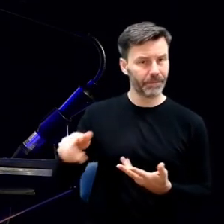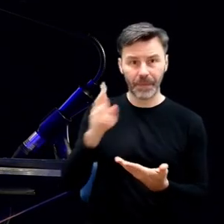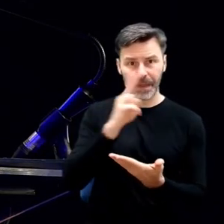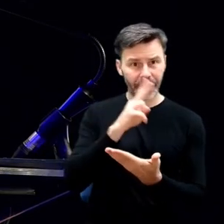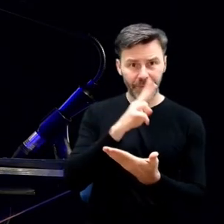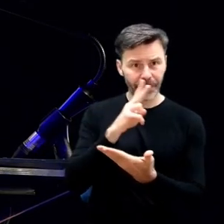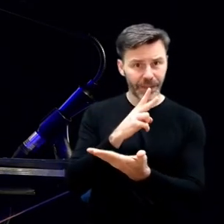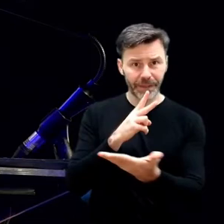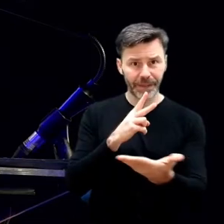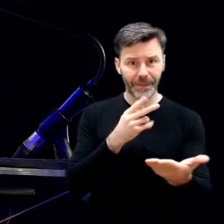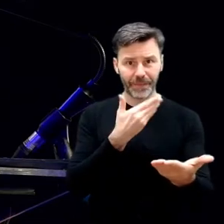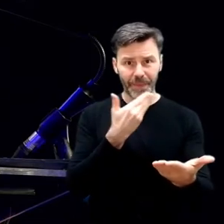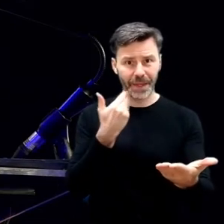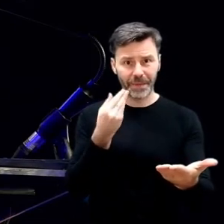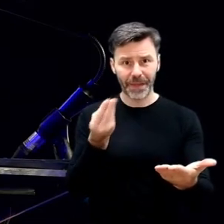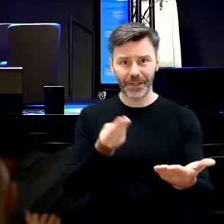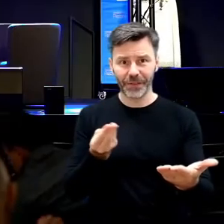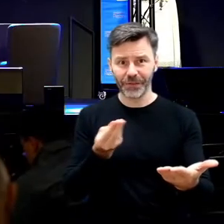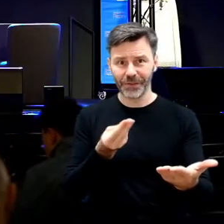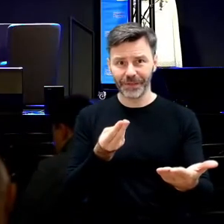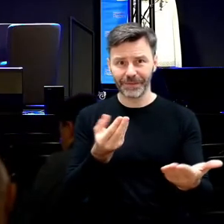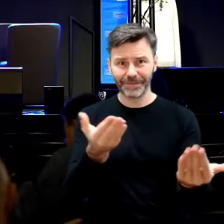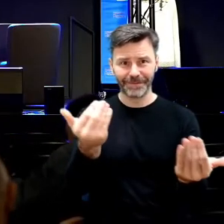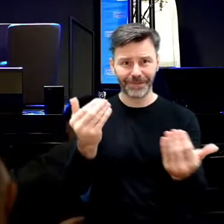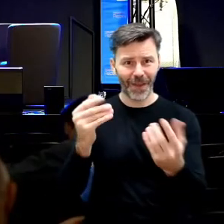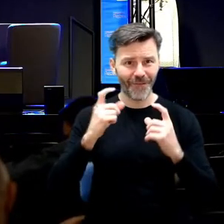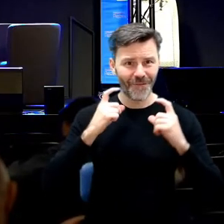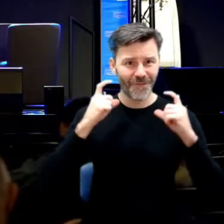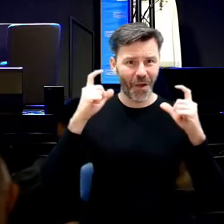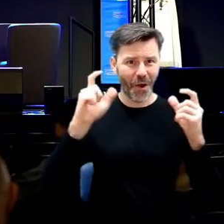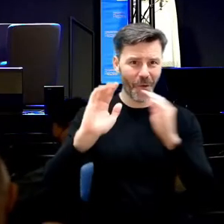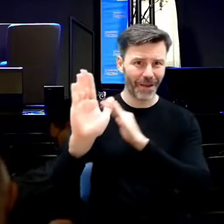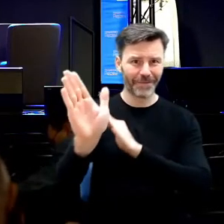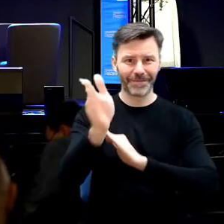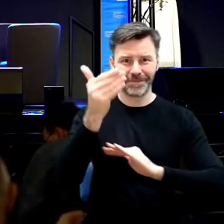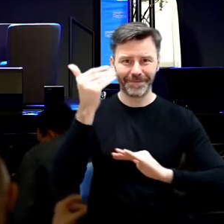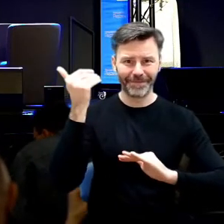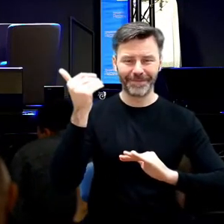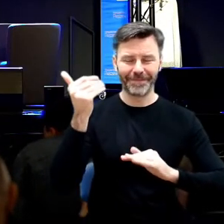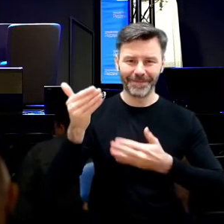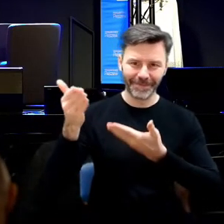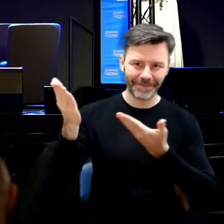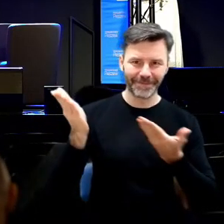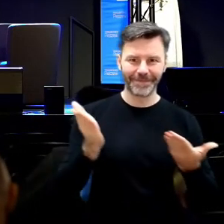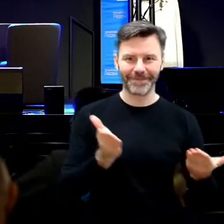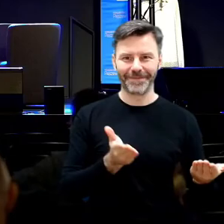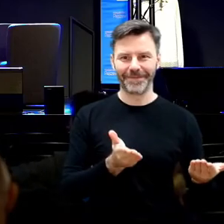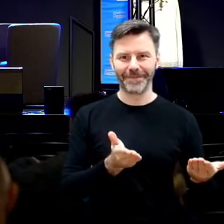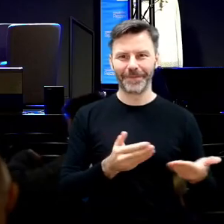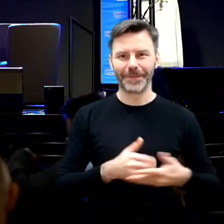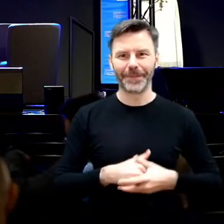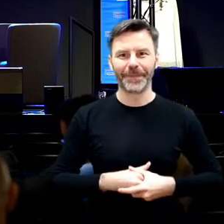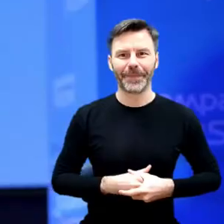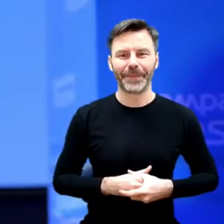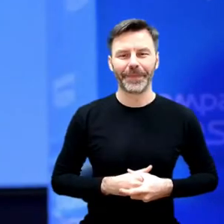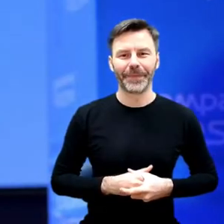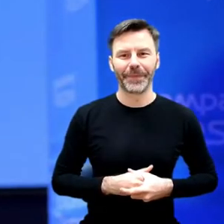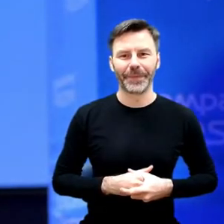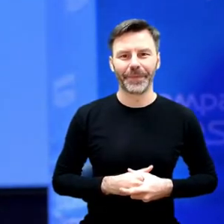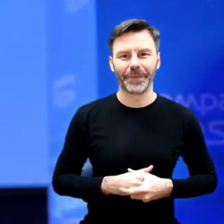więc nawołuję, nawołuję naszych drogich prelegentów z debaty drugiej.